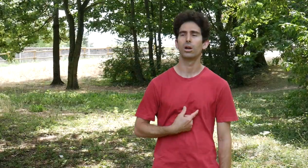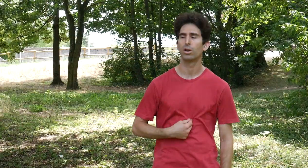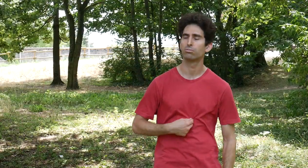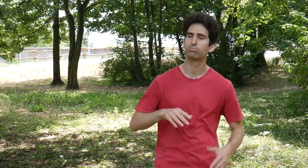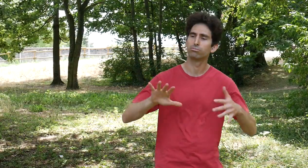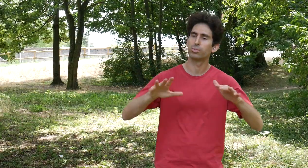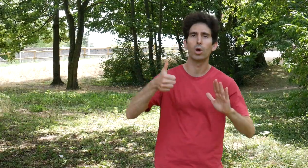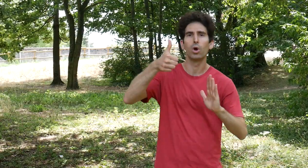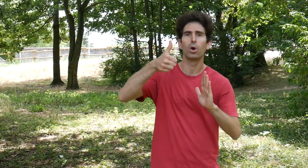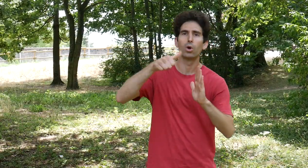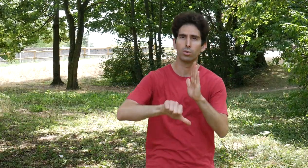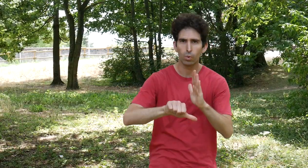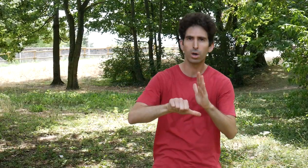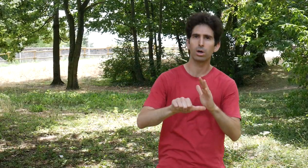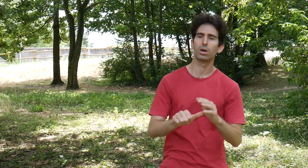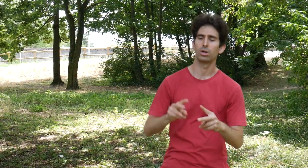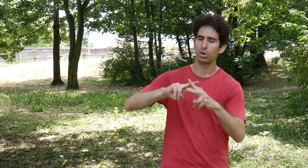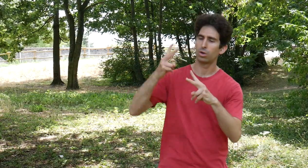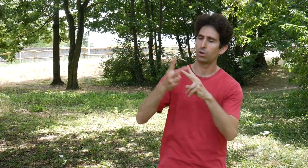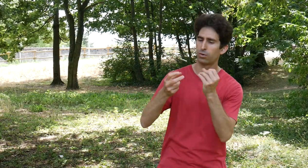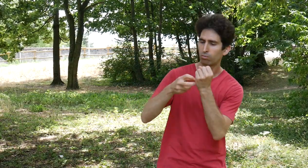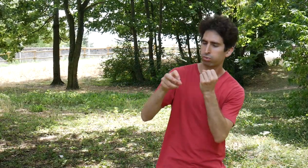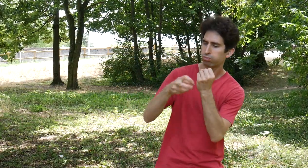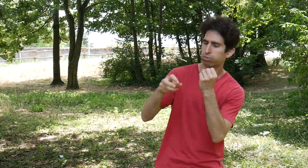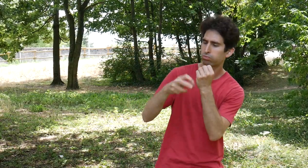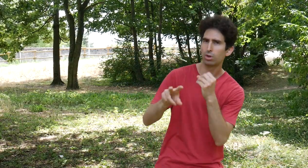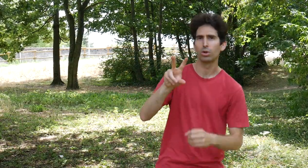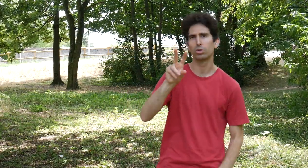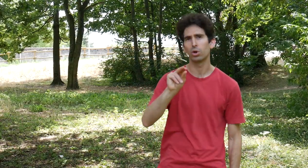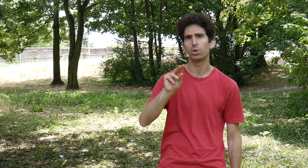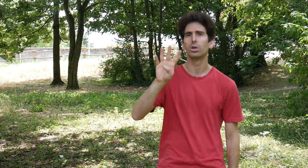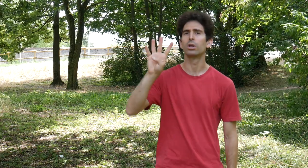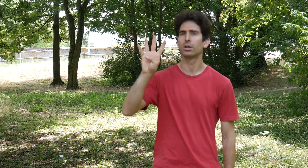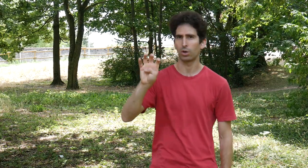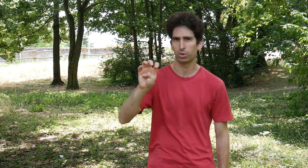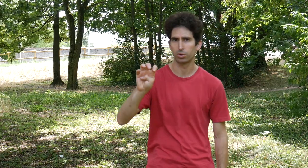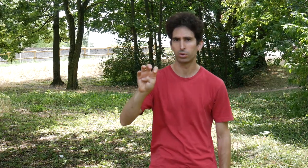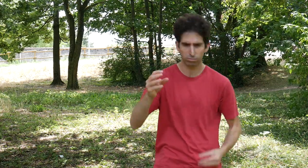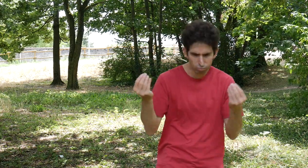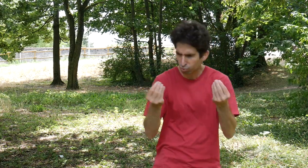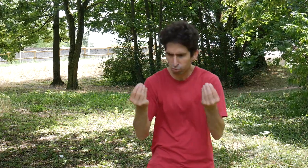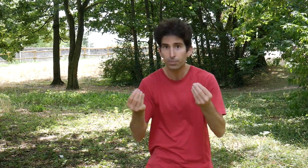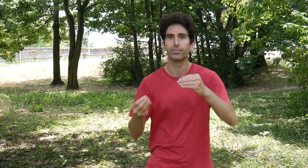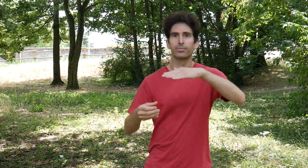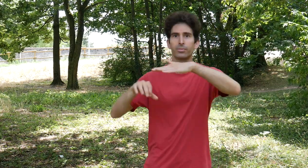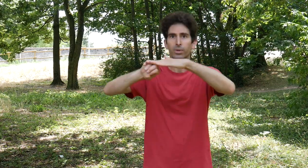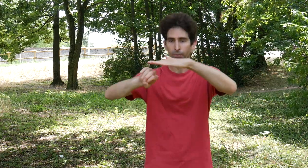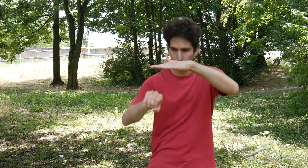Pendant un mois, une femelle pond environ 30 à 40 oeufs. Où ça ?